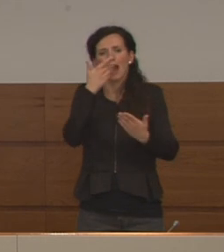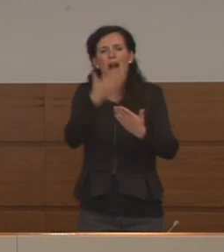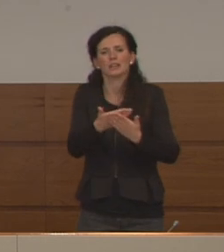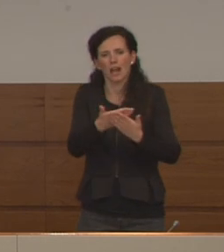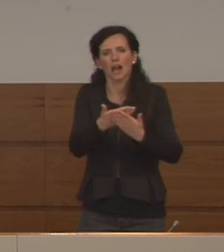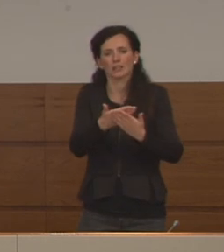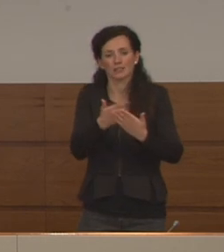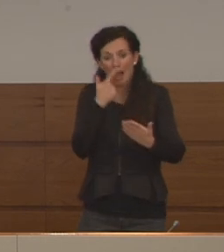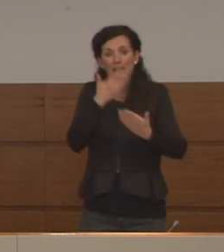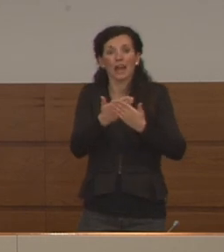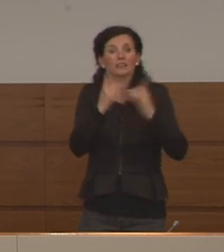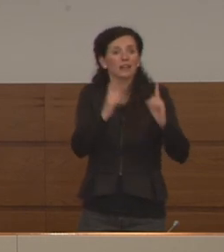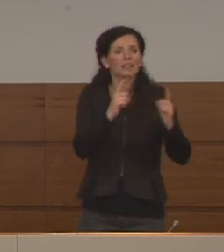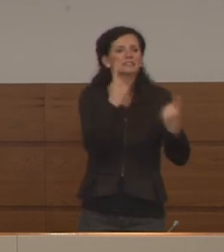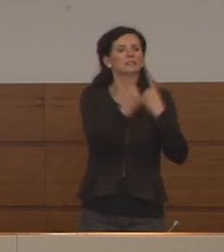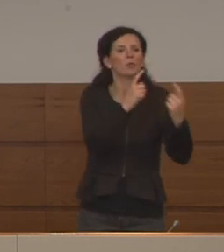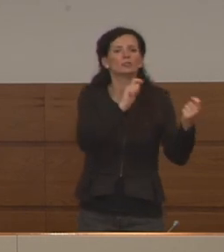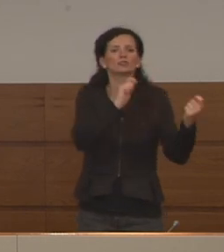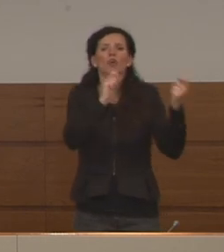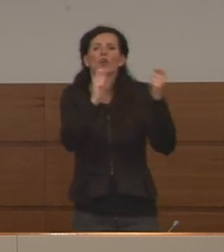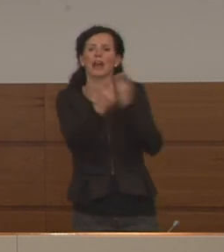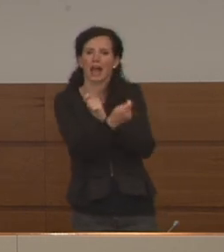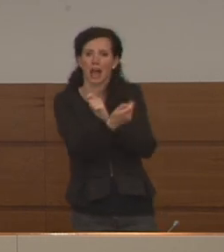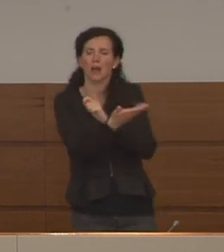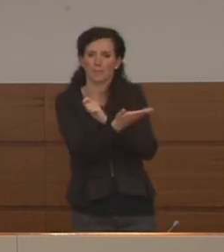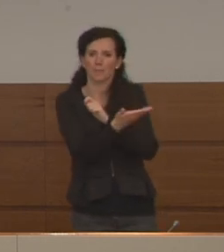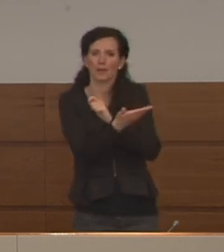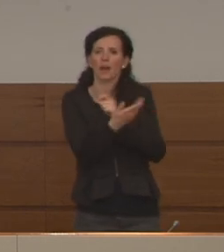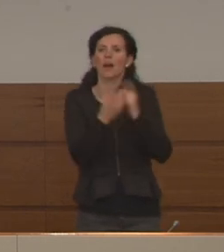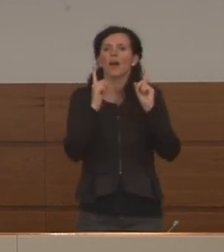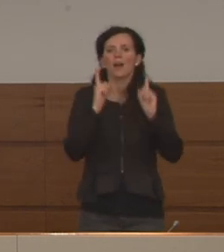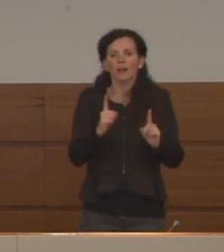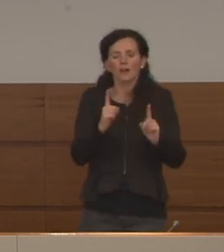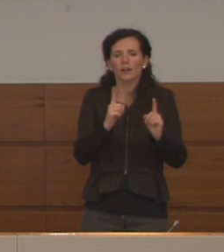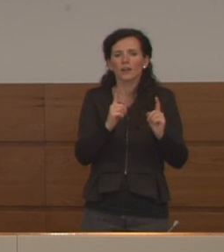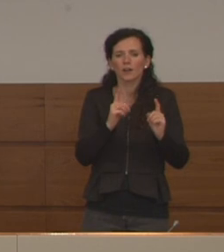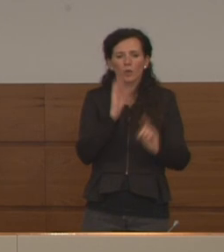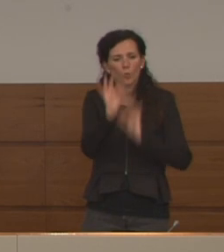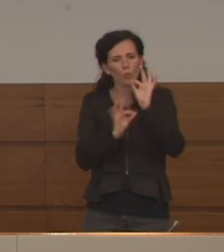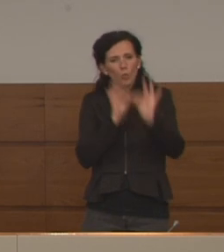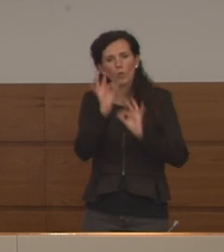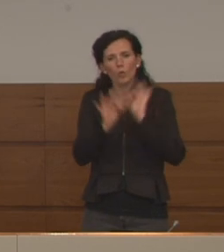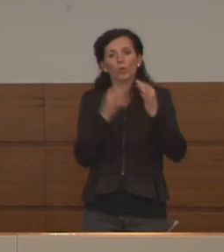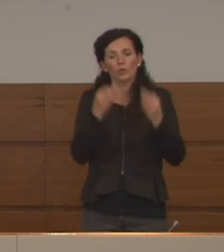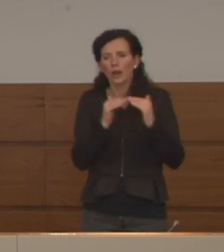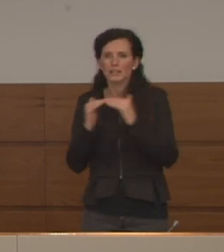come si può dire, a standard di cura, ma anche alla revisione dei percorsi